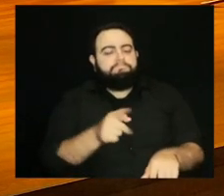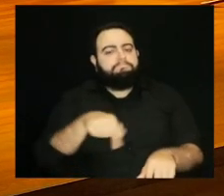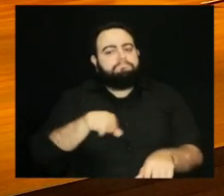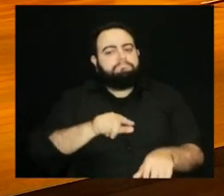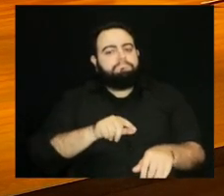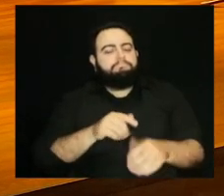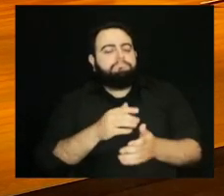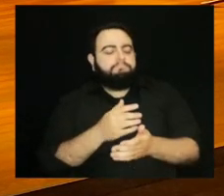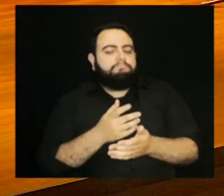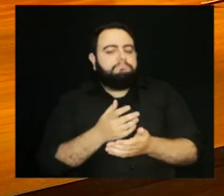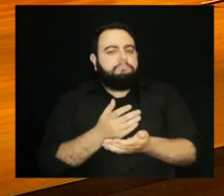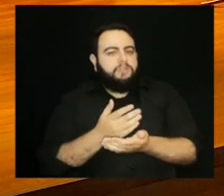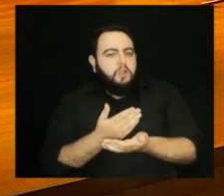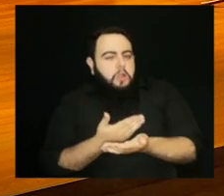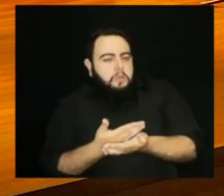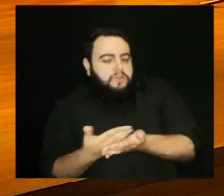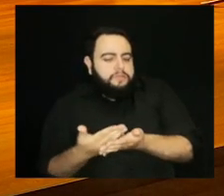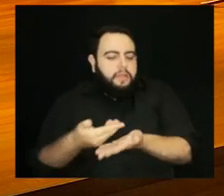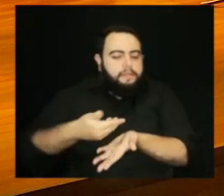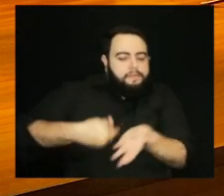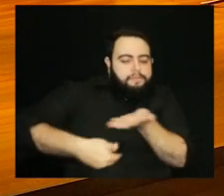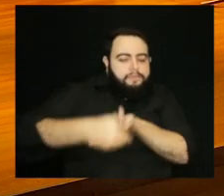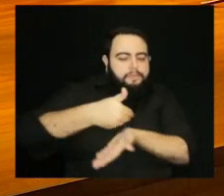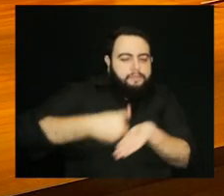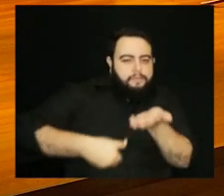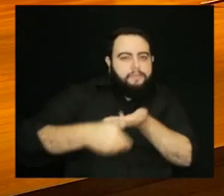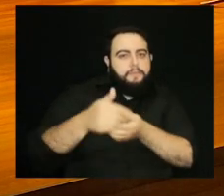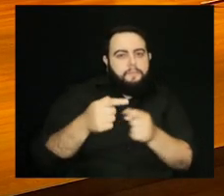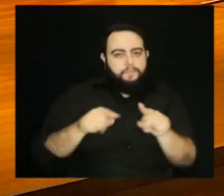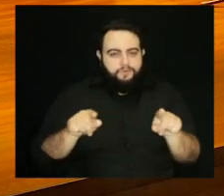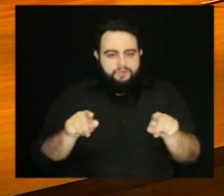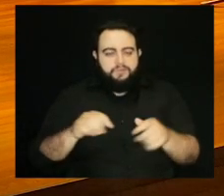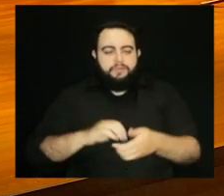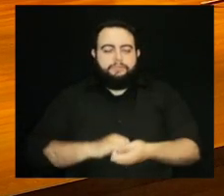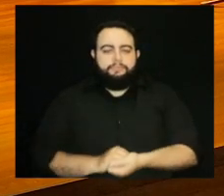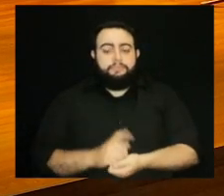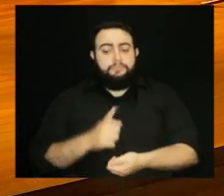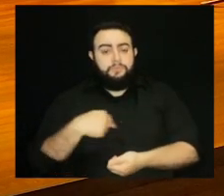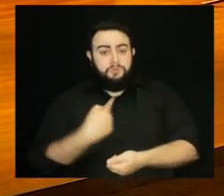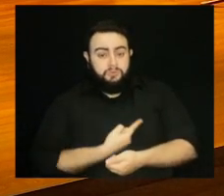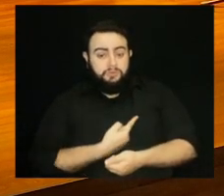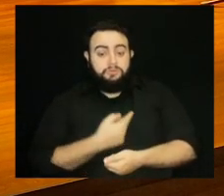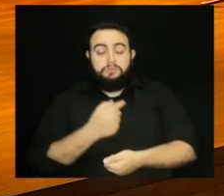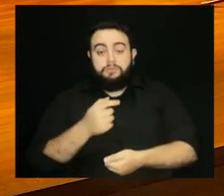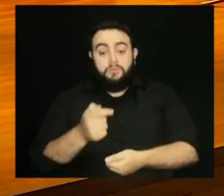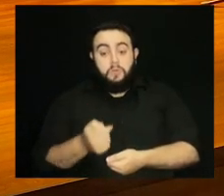a interagir musicalmente. E aí nós estamos chegando nessa geração da virada do